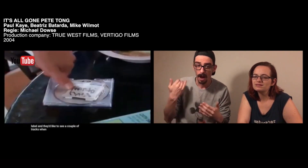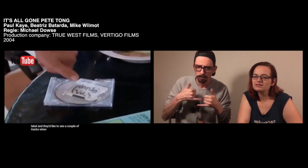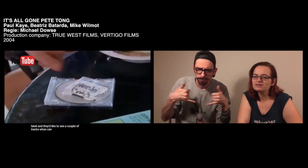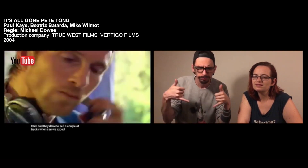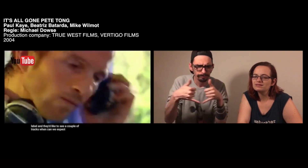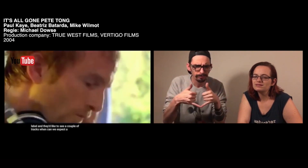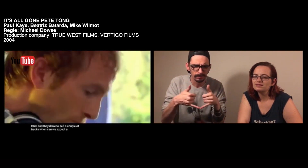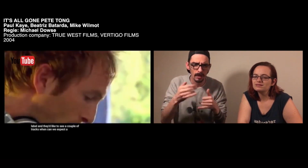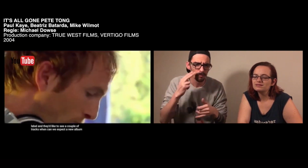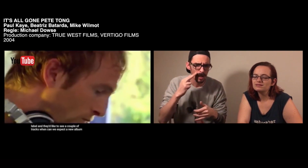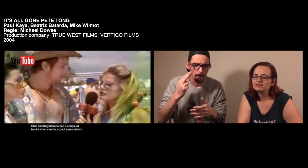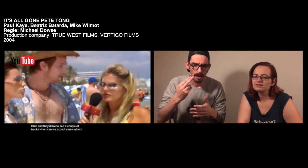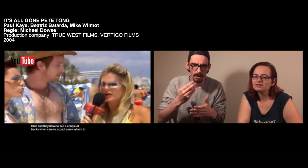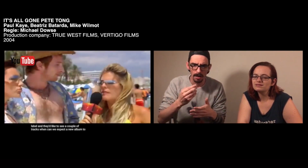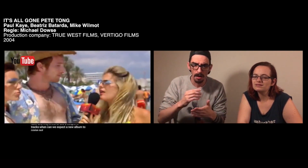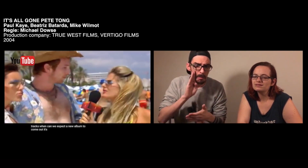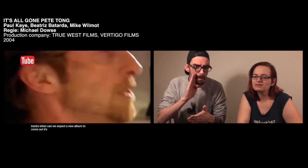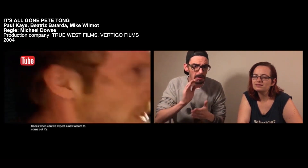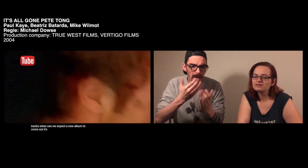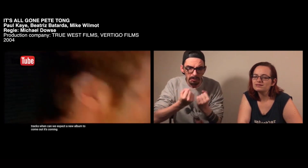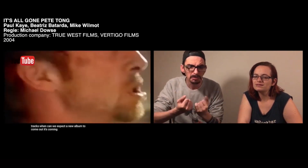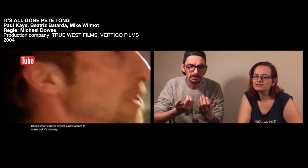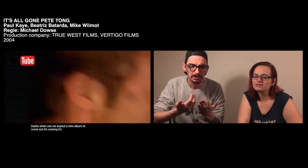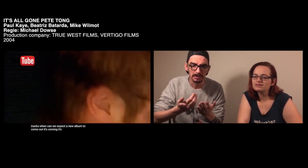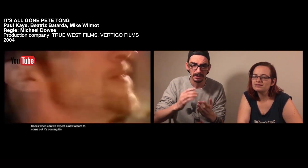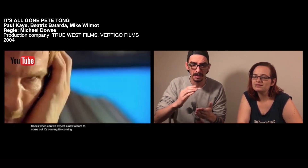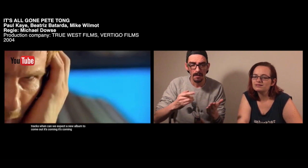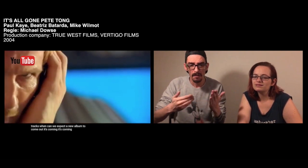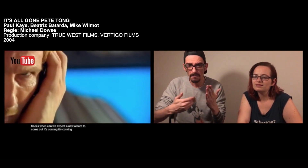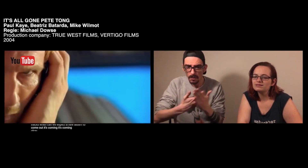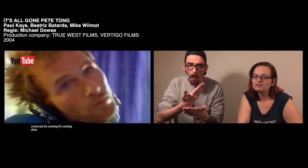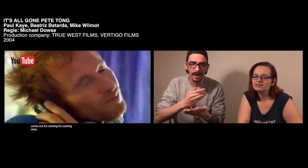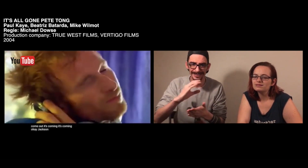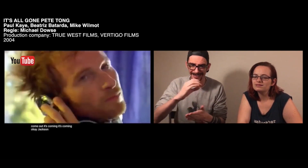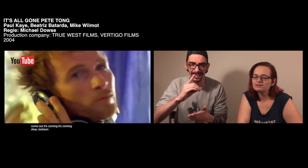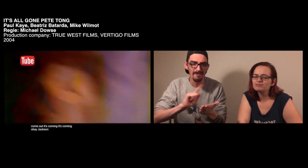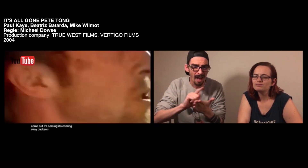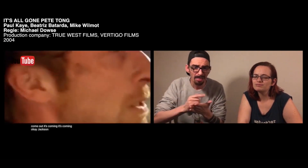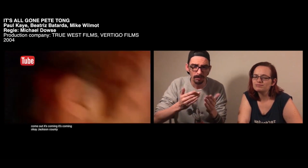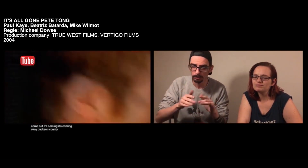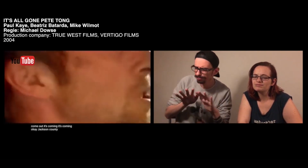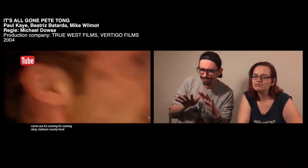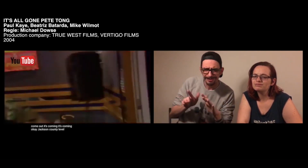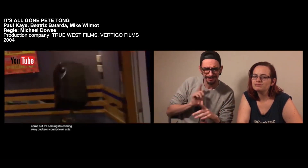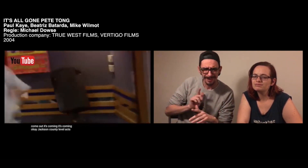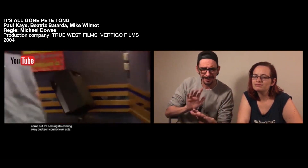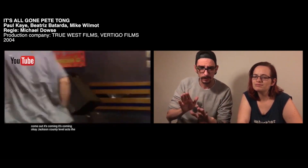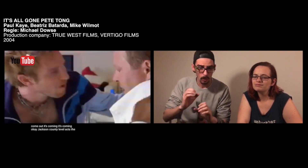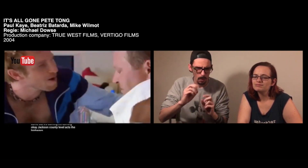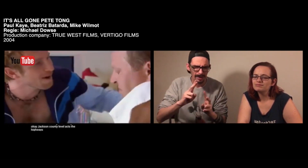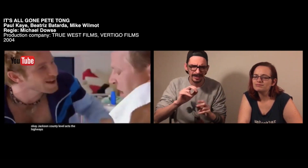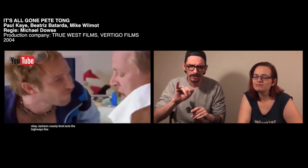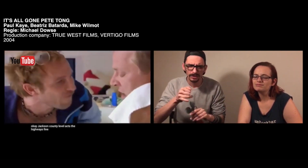[Ich habe gerade mit dem Label gesprochen, sie würden gerne ein paar Tracks sehen.] [Wann können wir mit einem neuen Album rechnen?] [Es kommt. Es kommt schon.] [Okey, Jackson ...]